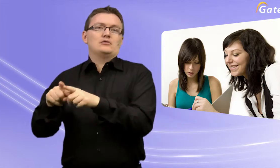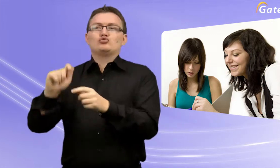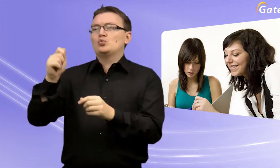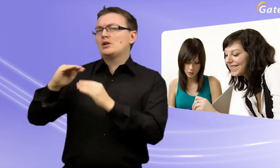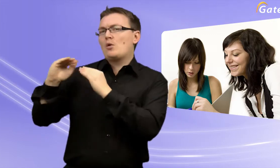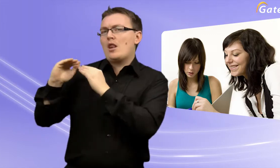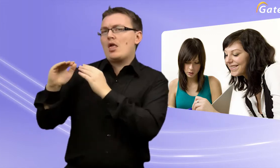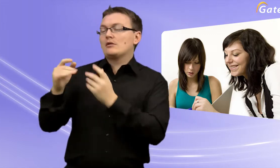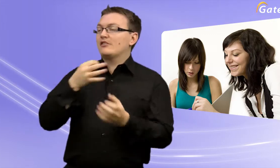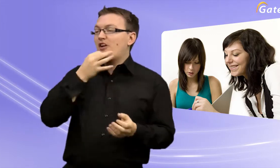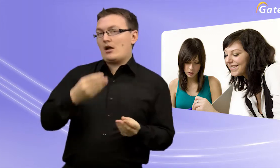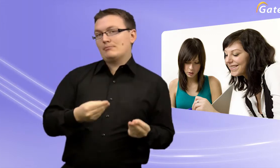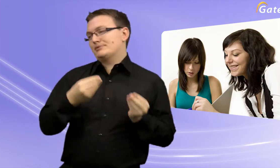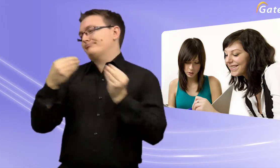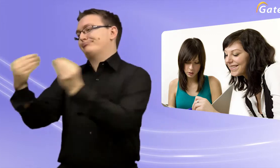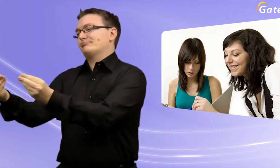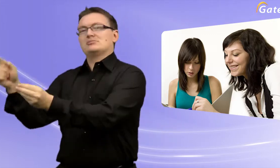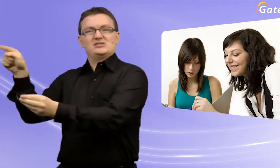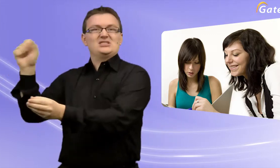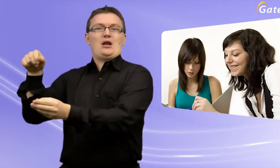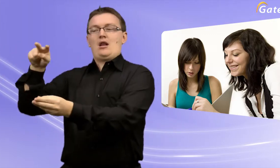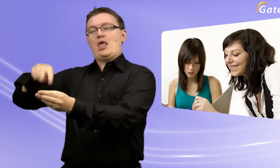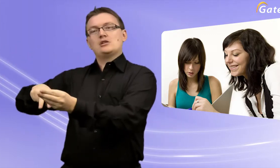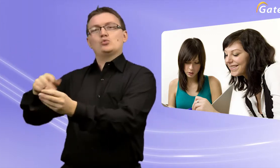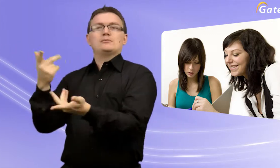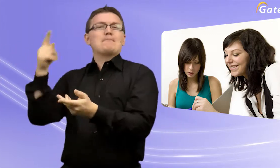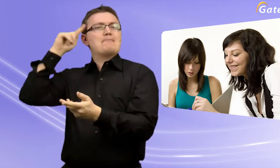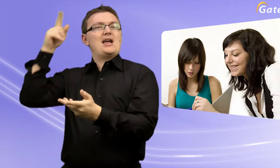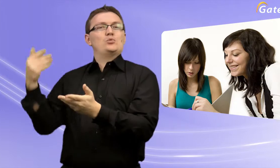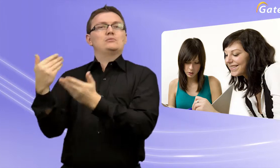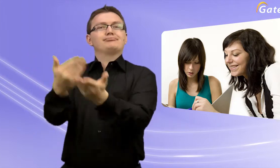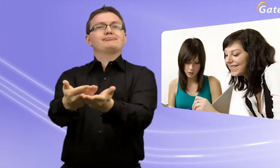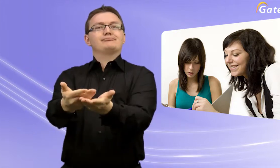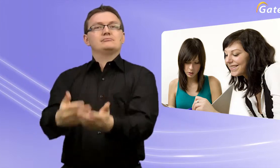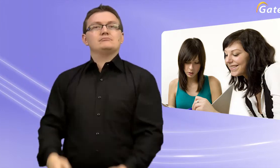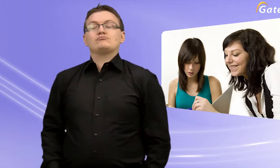oder Kommilitonen zu geben und nach deren Meinung zu der Bewerbung zu fragen.